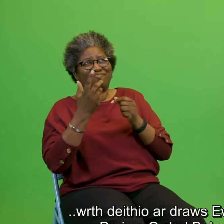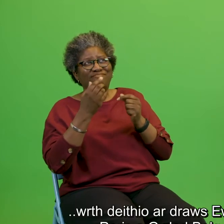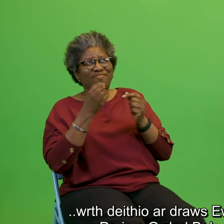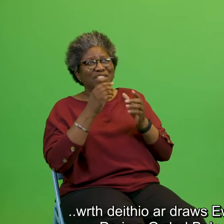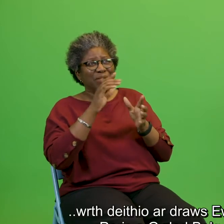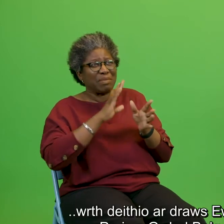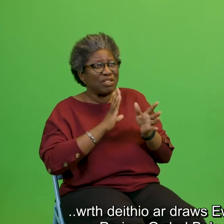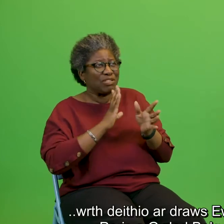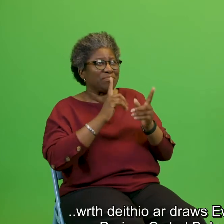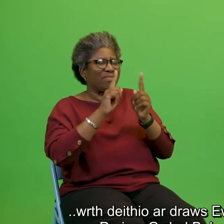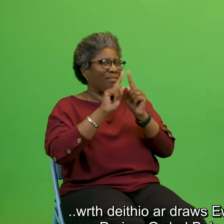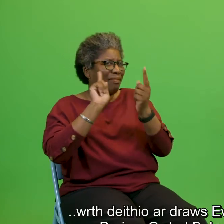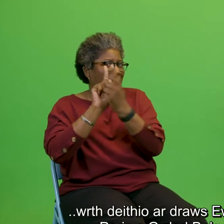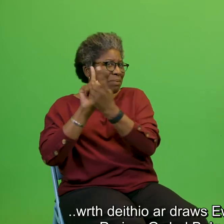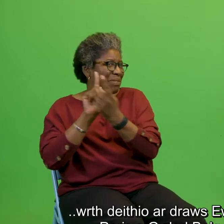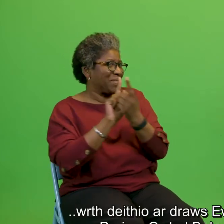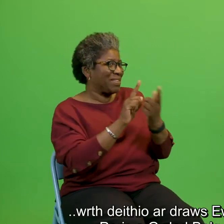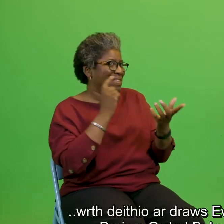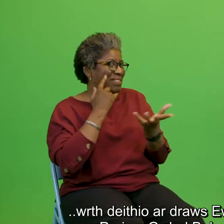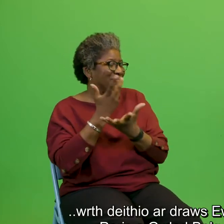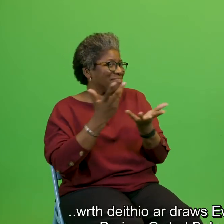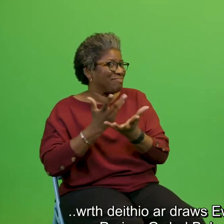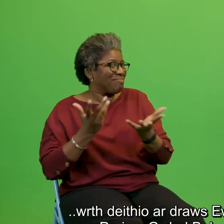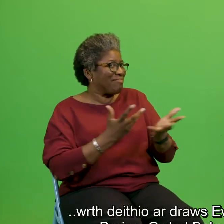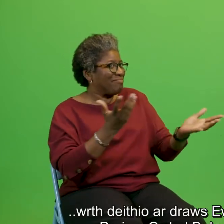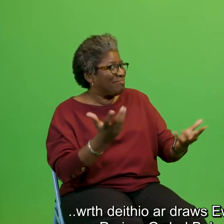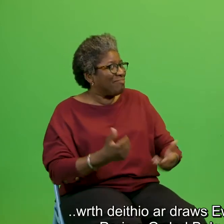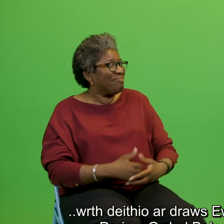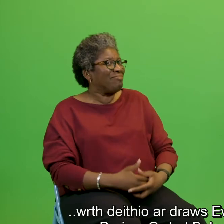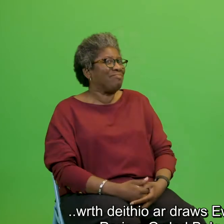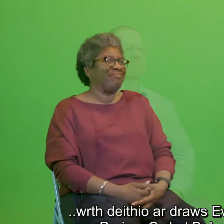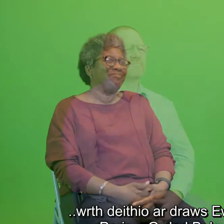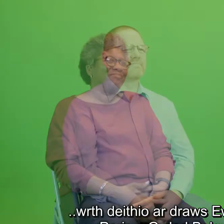..wrth deithio ar draws Ewrop, Paris a Gwlad Belg.